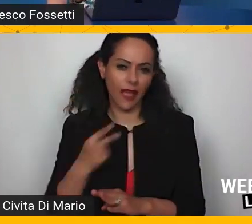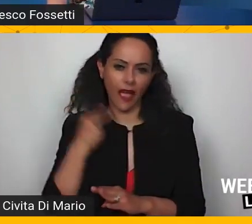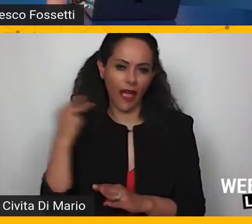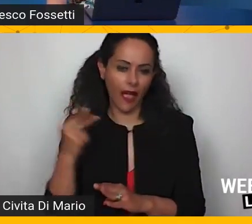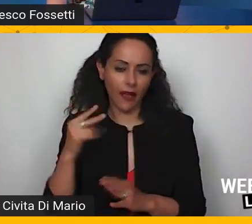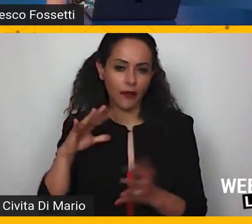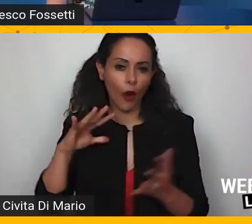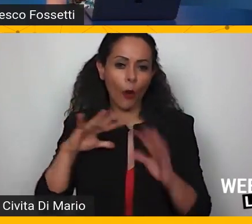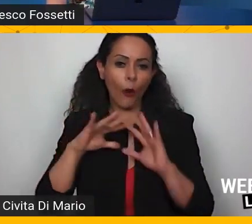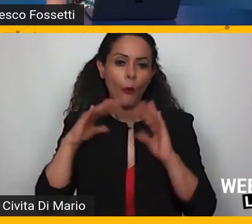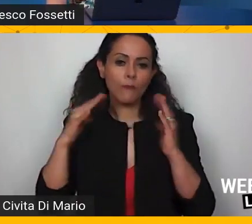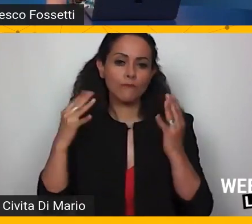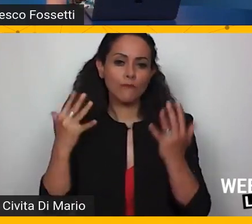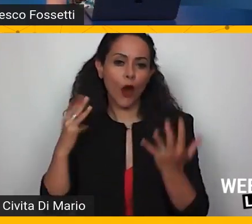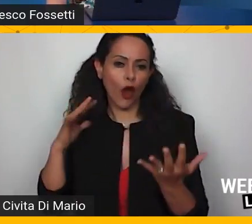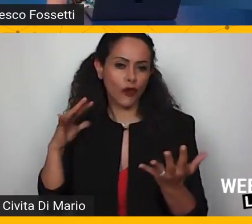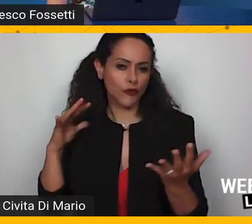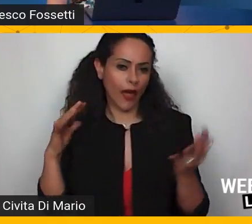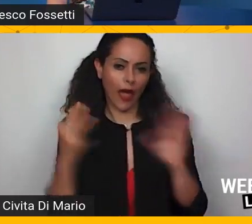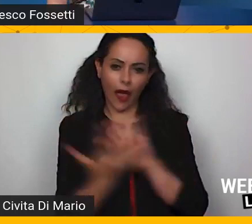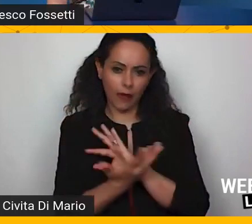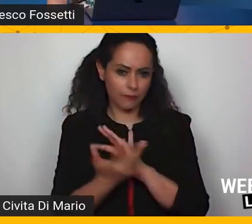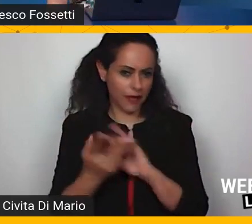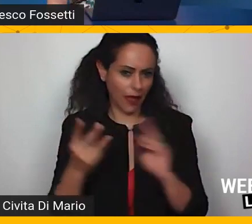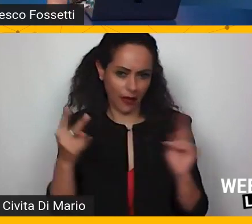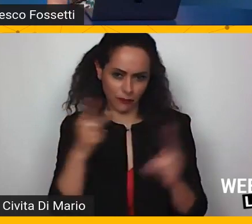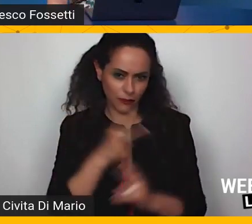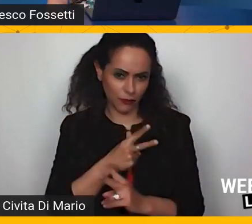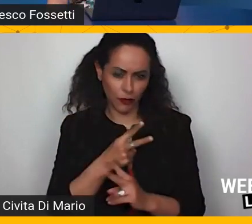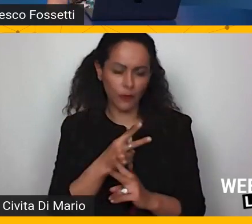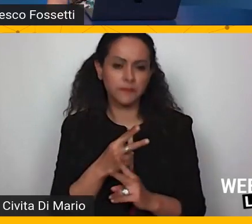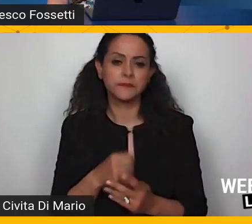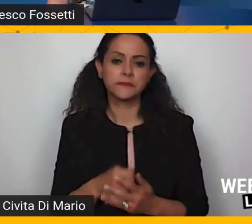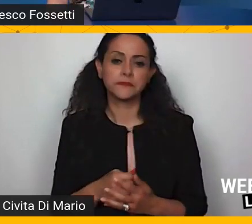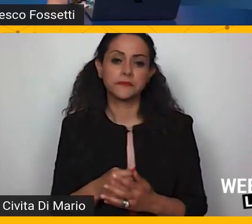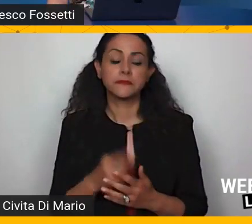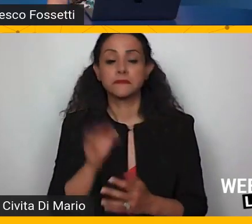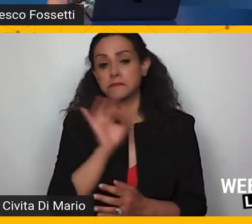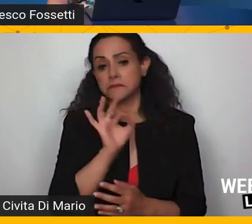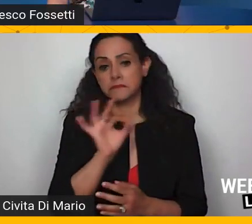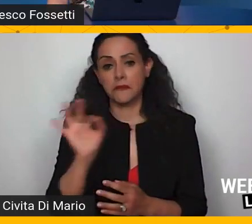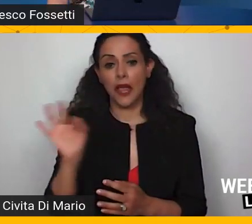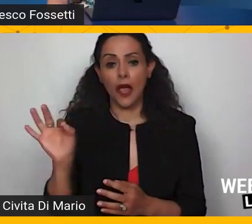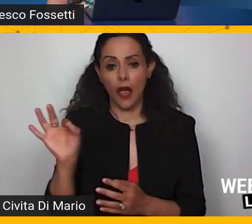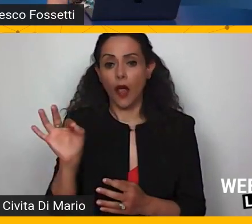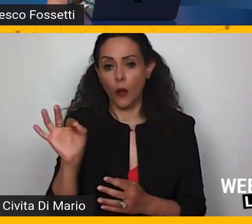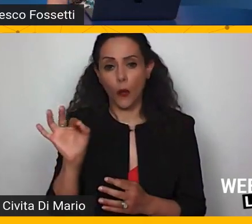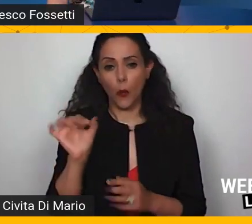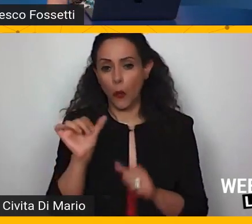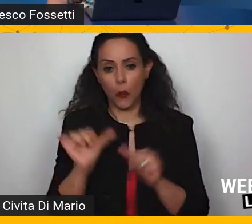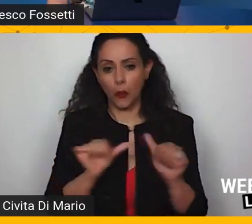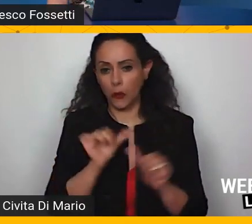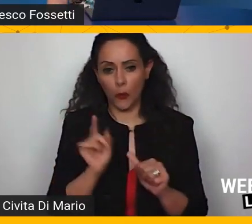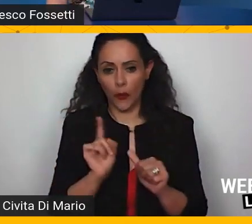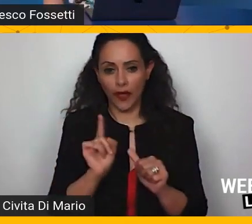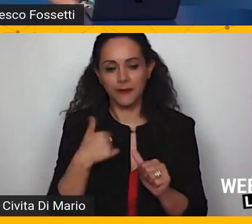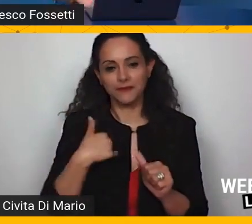anni. Il mondo è decisamente cambiato ma eh alcune cose sono